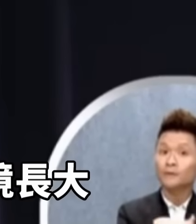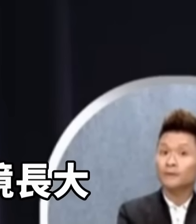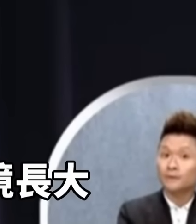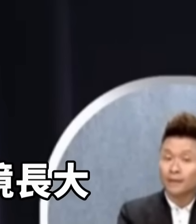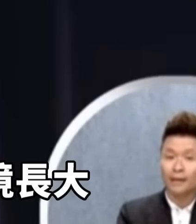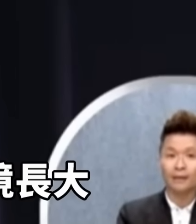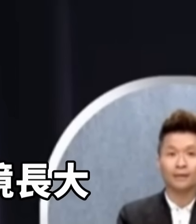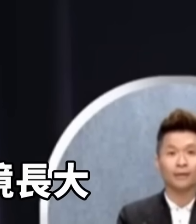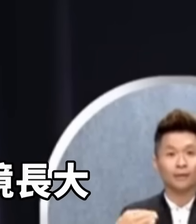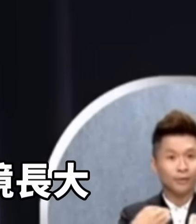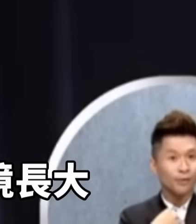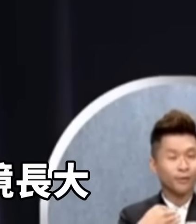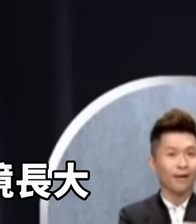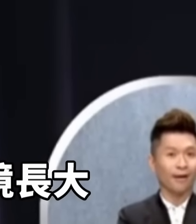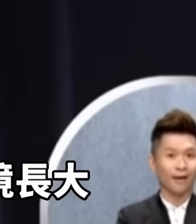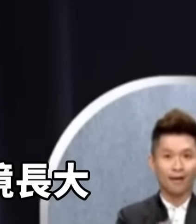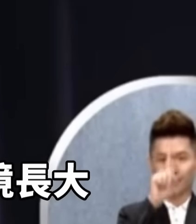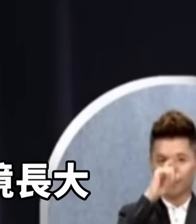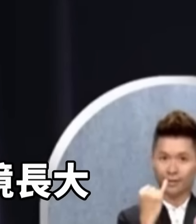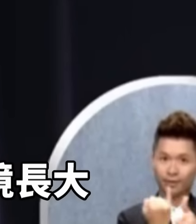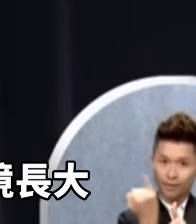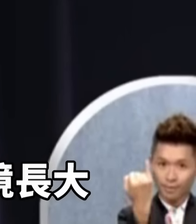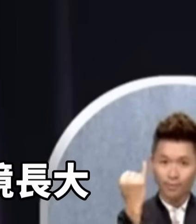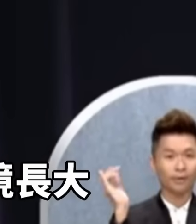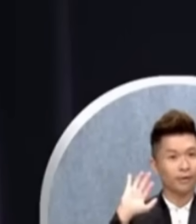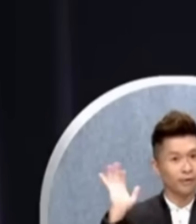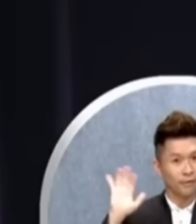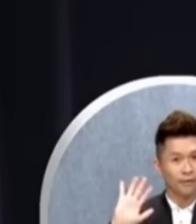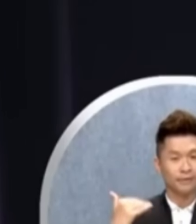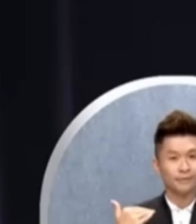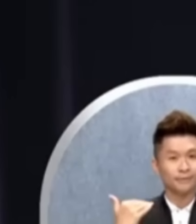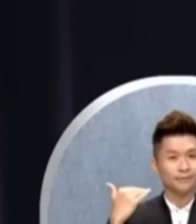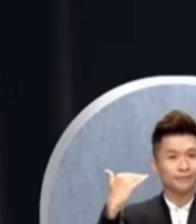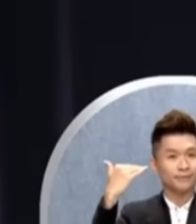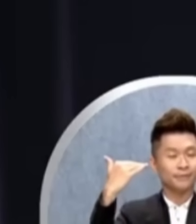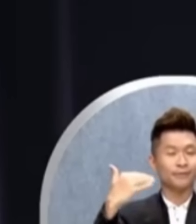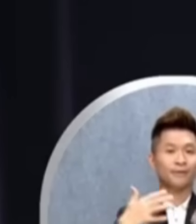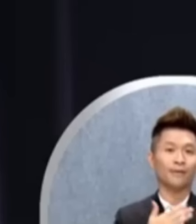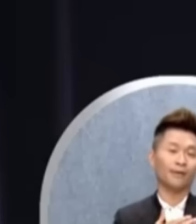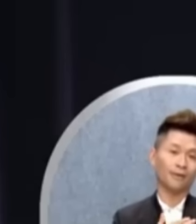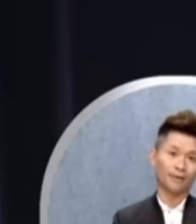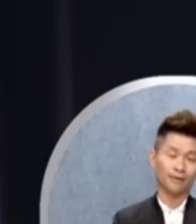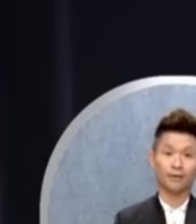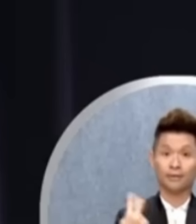希望老婆孩子能夠在一個安全的環境長大 樂業是什麼 百業興旺